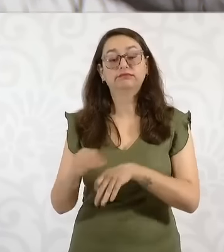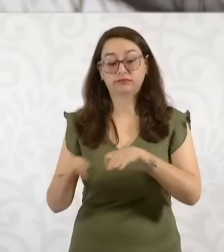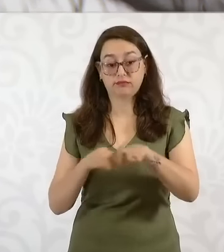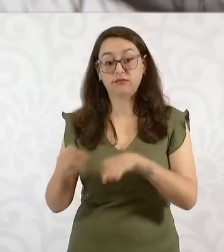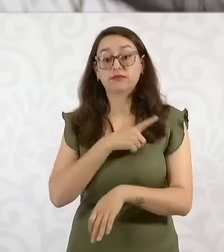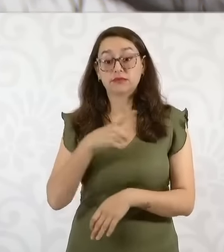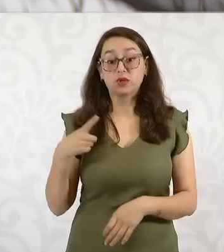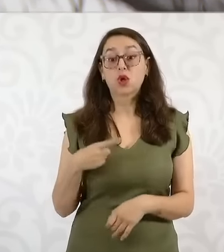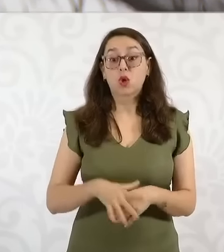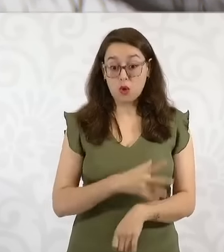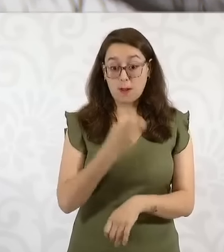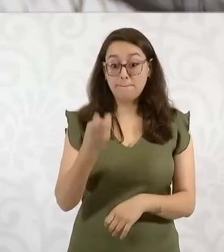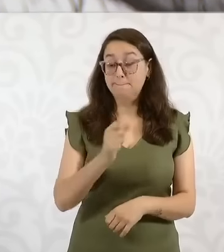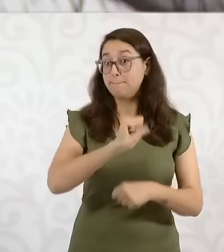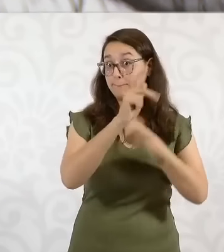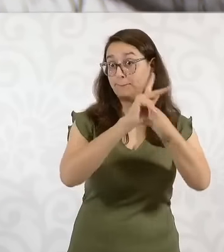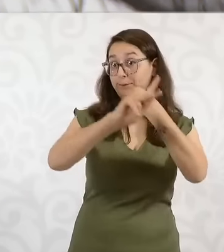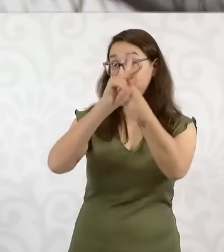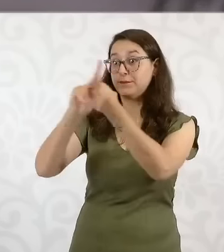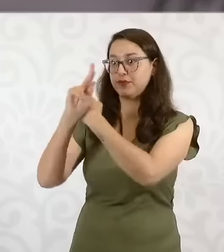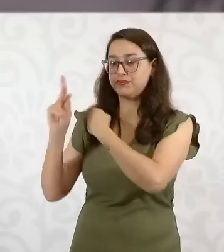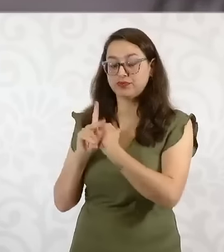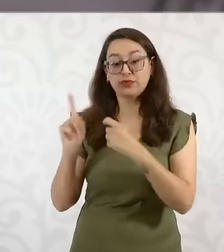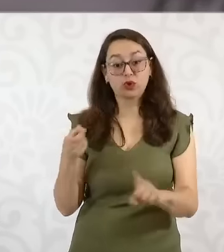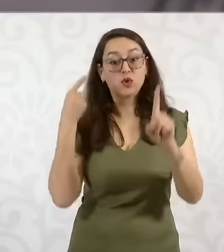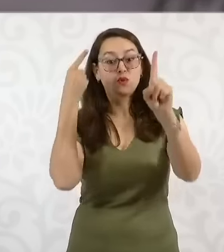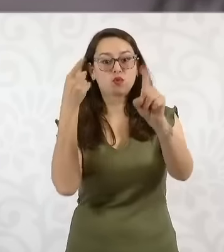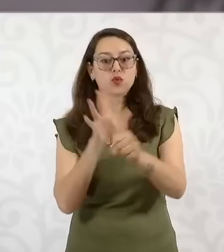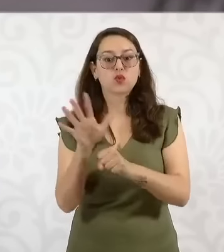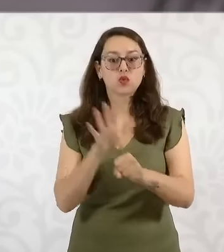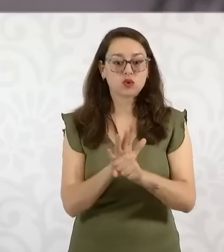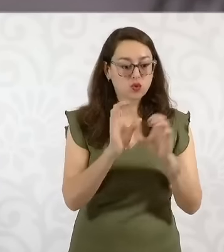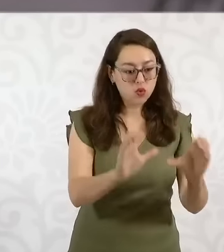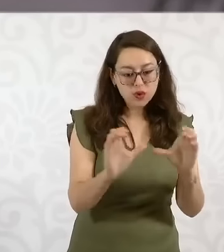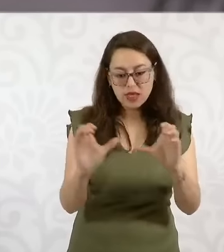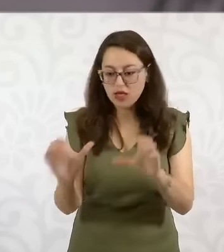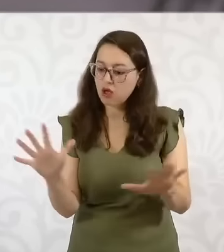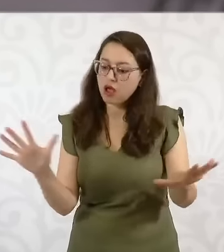países del mundo y nosotros también buscamos generar las condiciones para que eso sea posible.